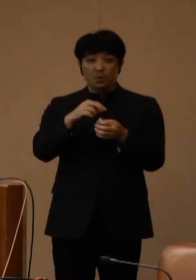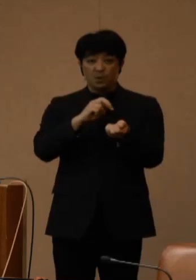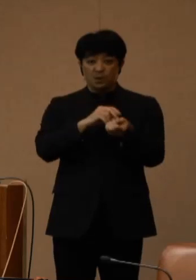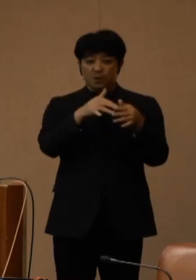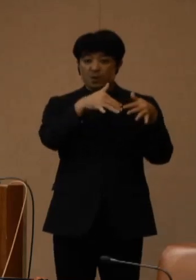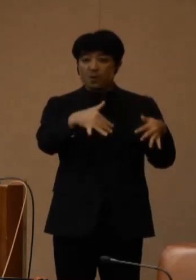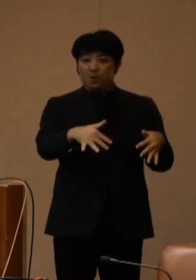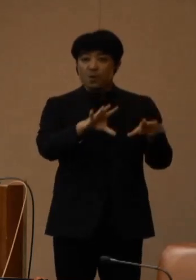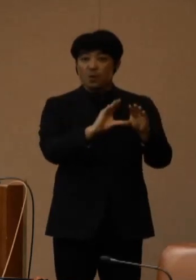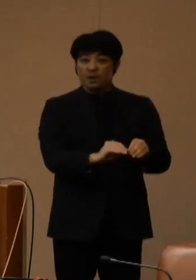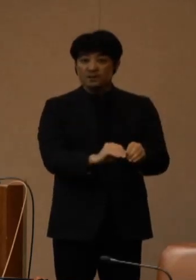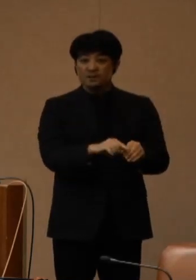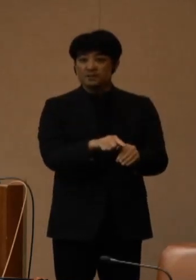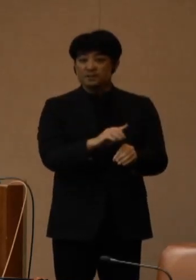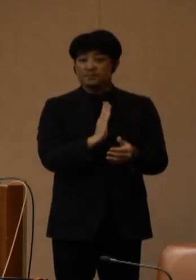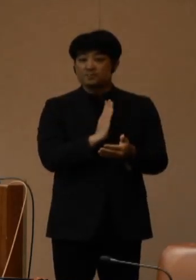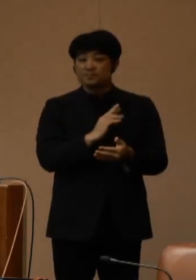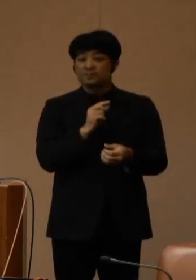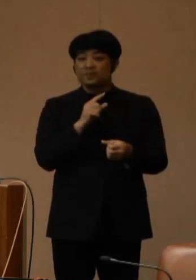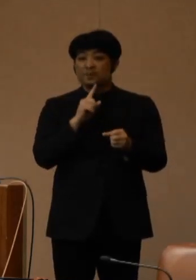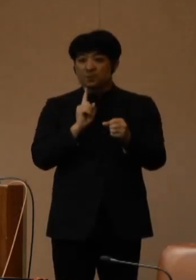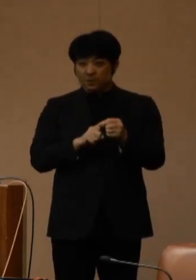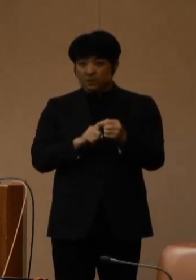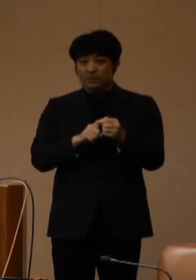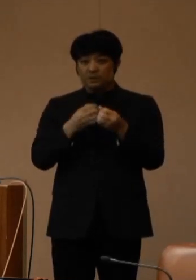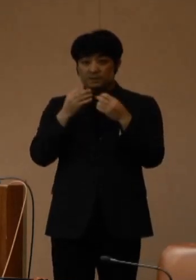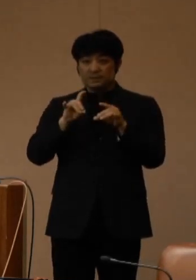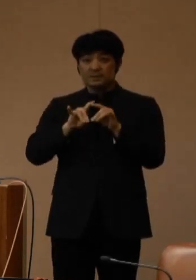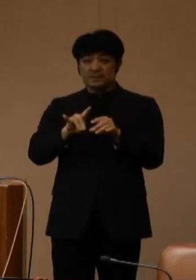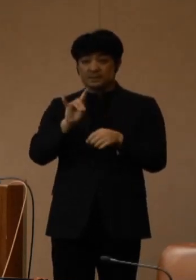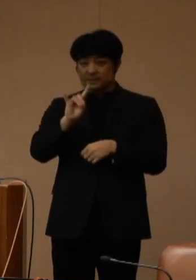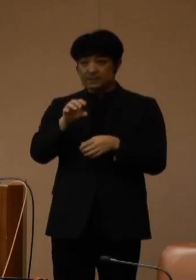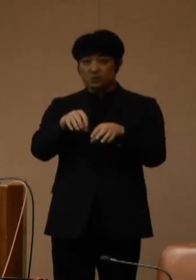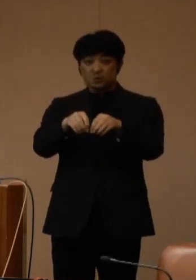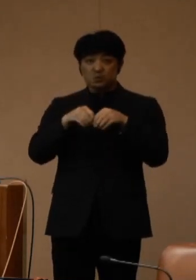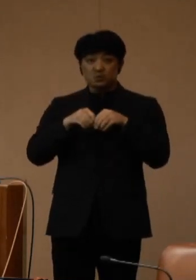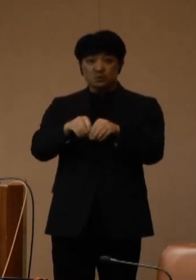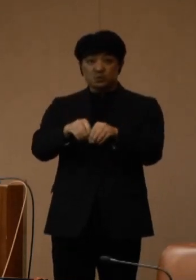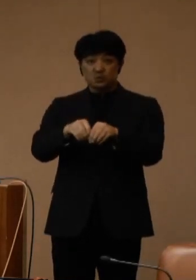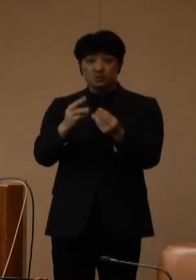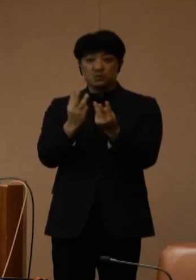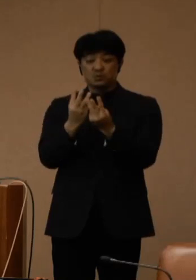なんとしても新規感染者数を減少させなければなりません。